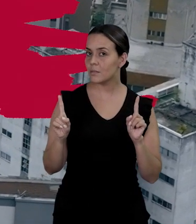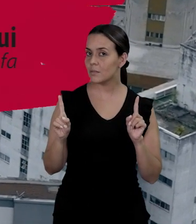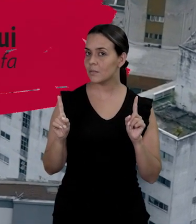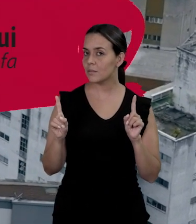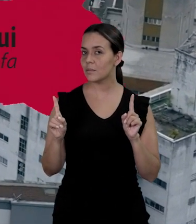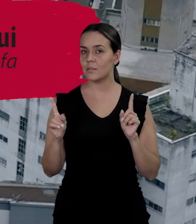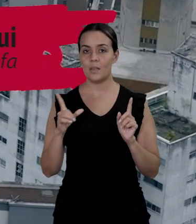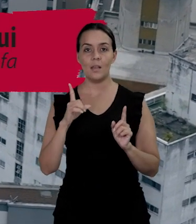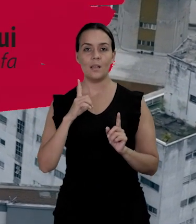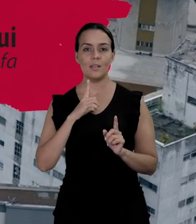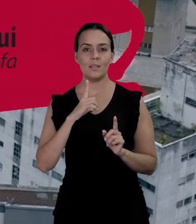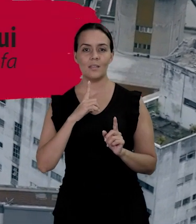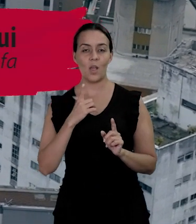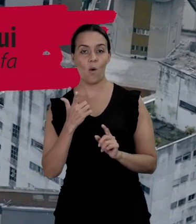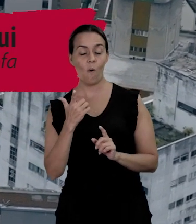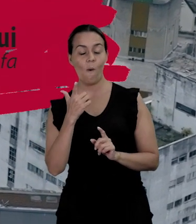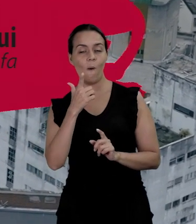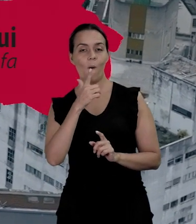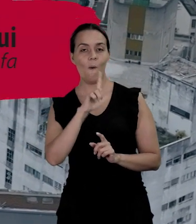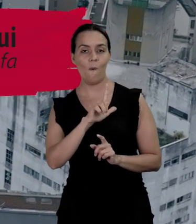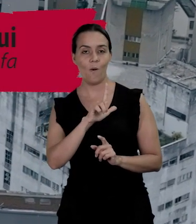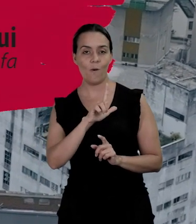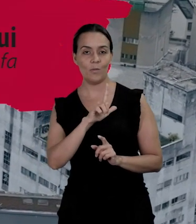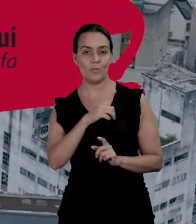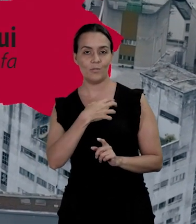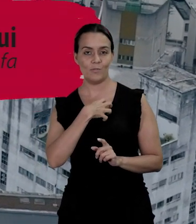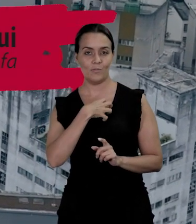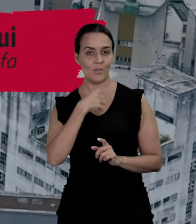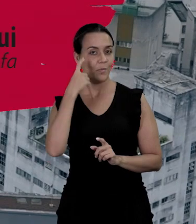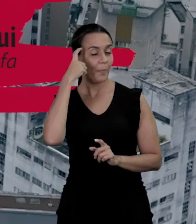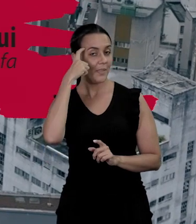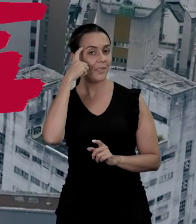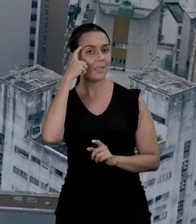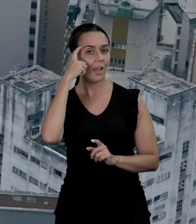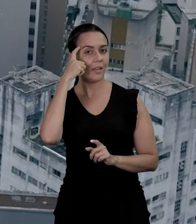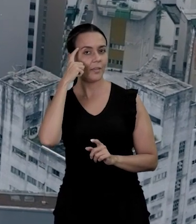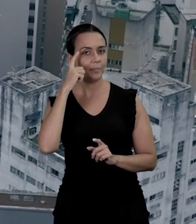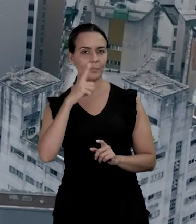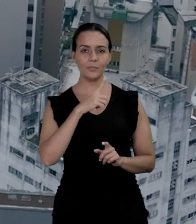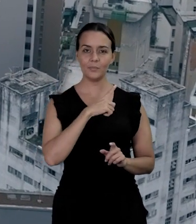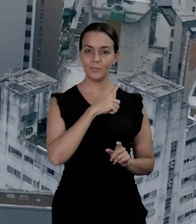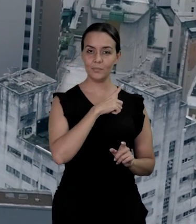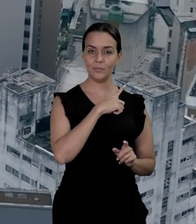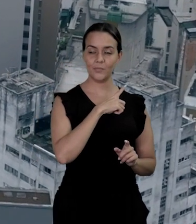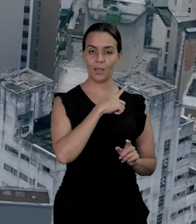nós nos tornamos puras almas angélicas, sem corpo,